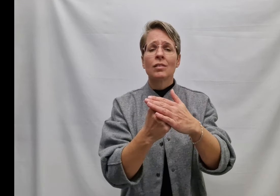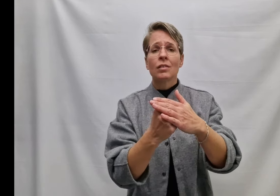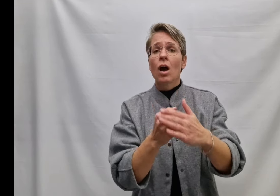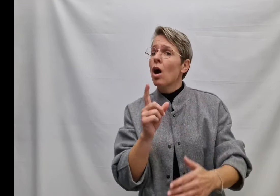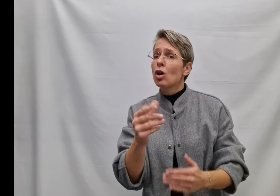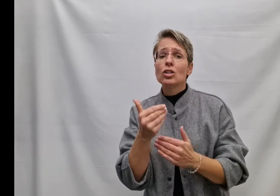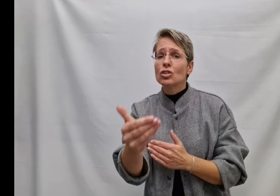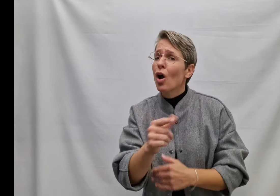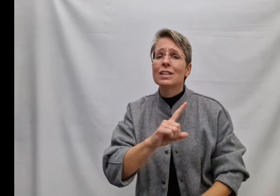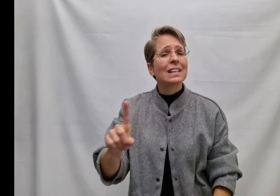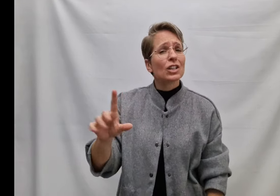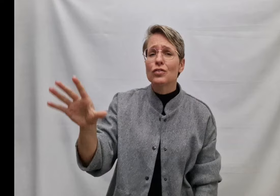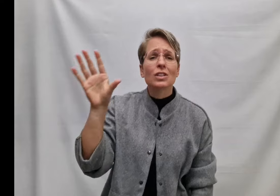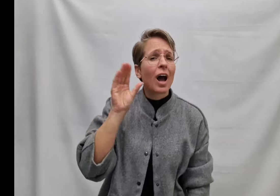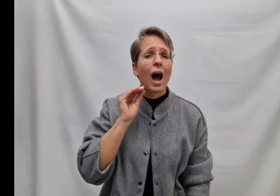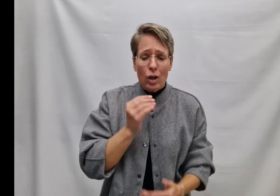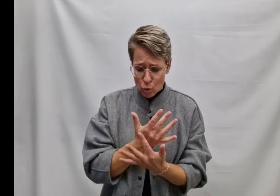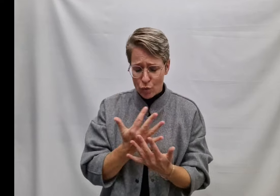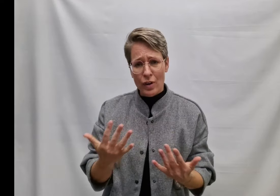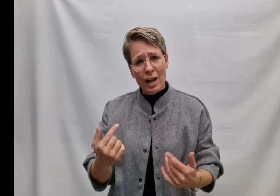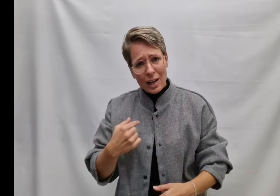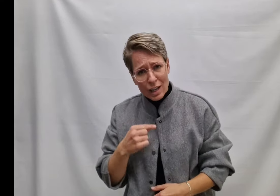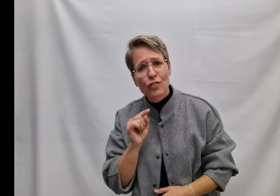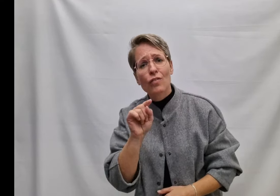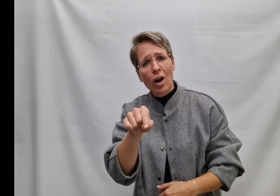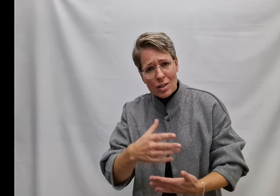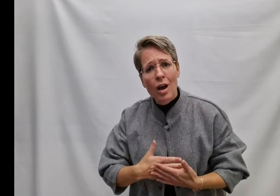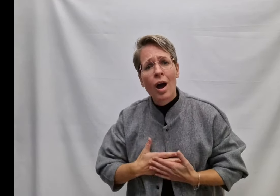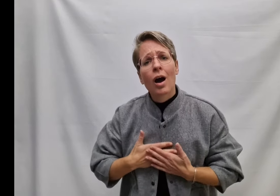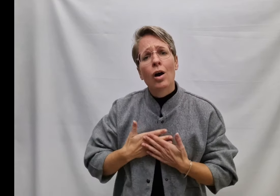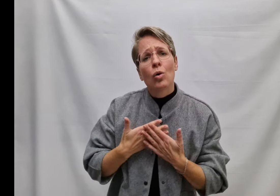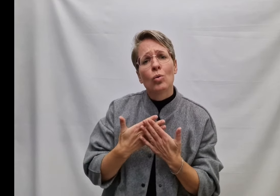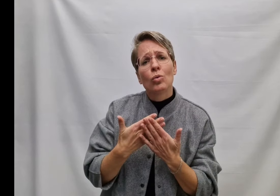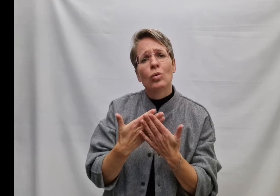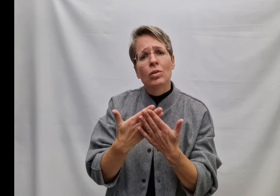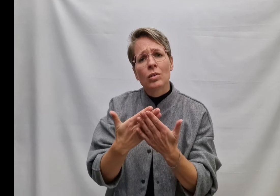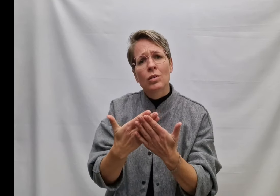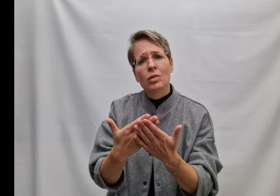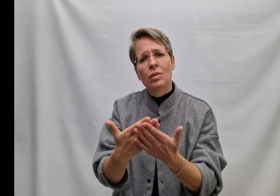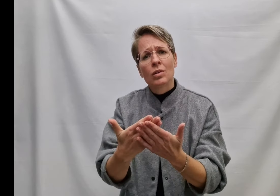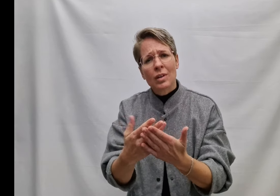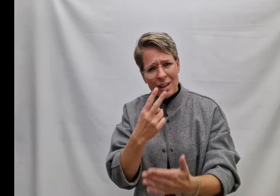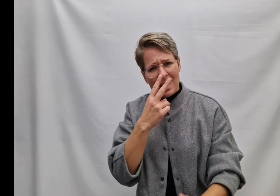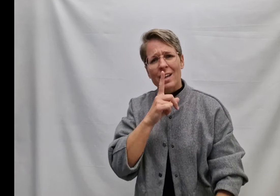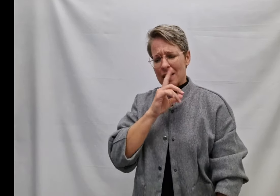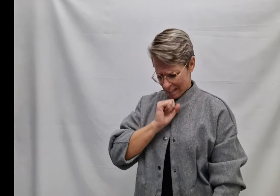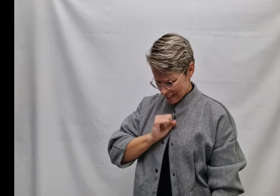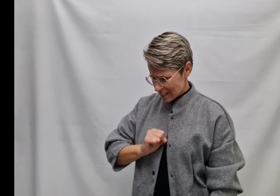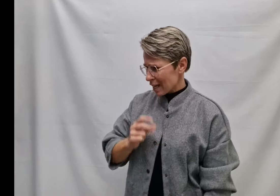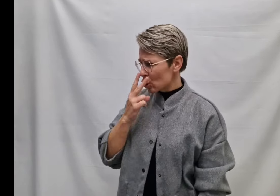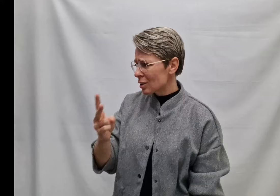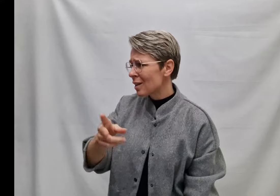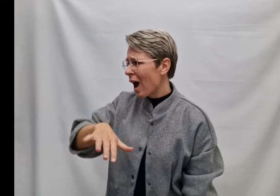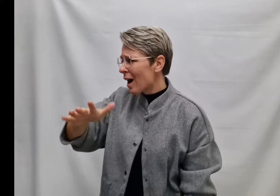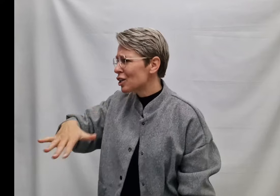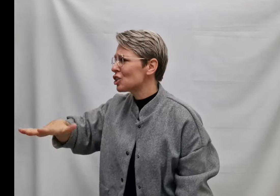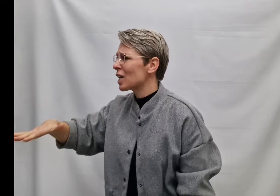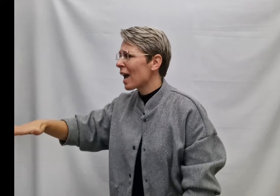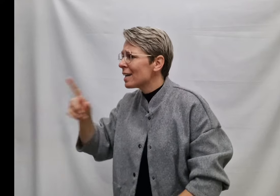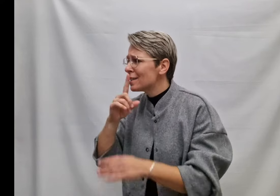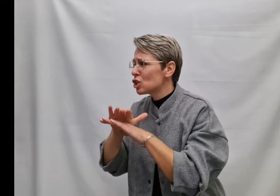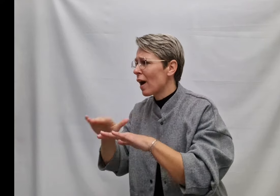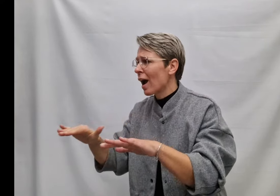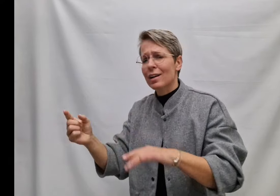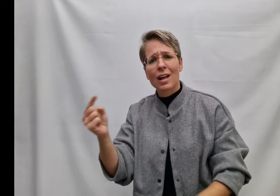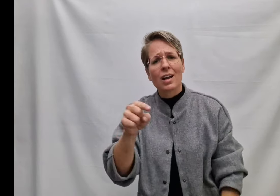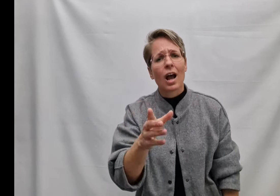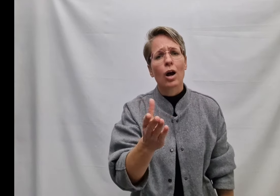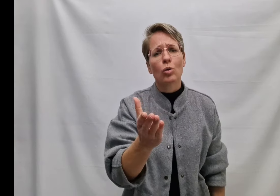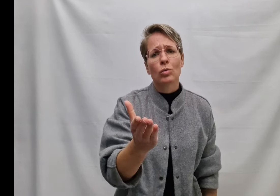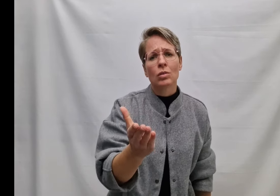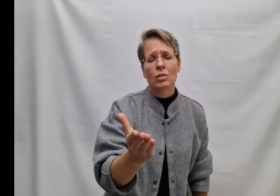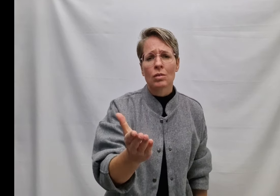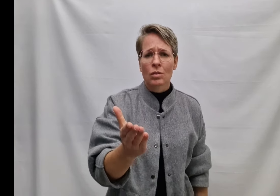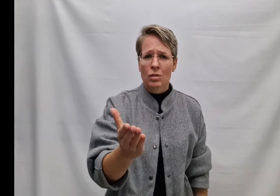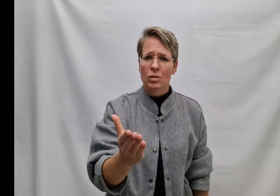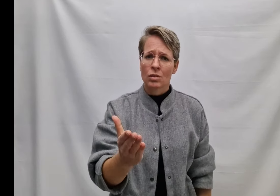Als je straks niet verstaat hoeveel ik van je hou En kijk je in stilte naar een zee die zwijgt naar jou